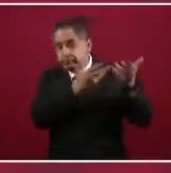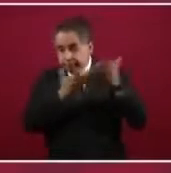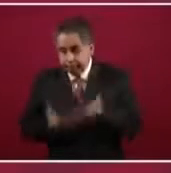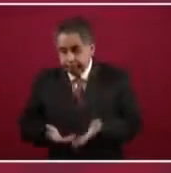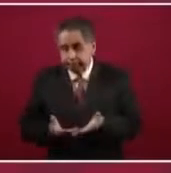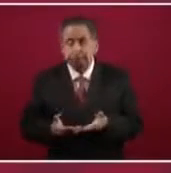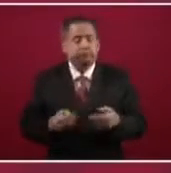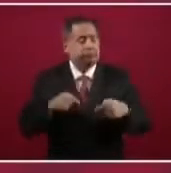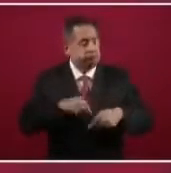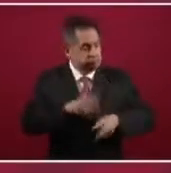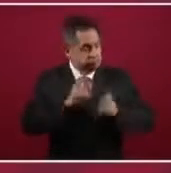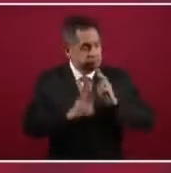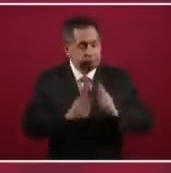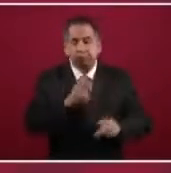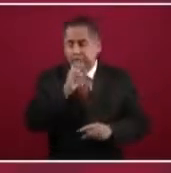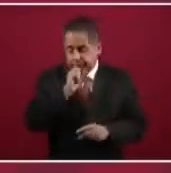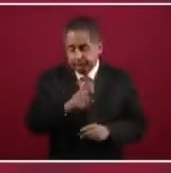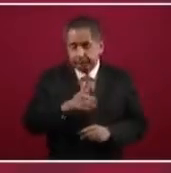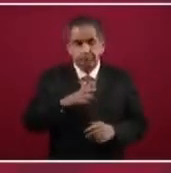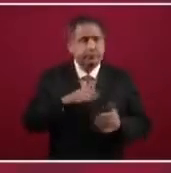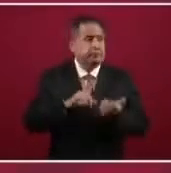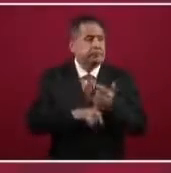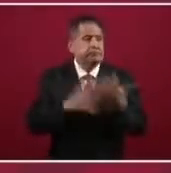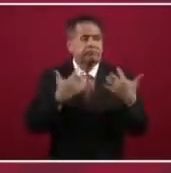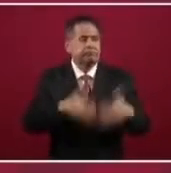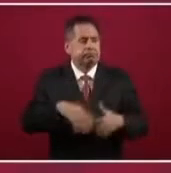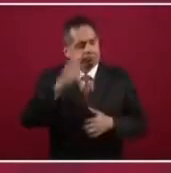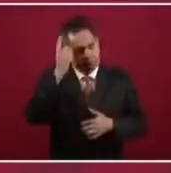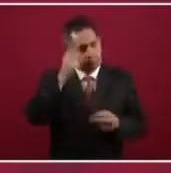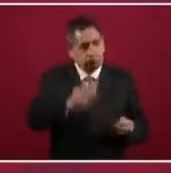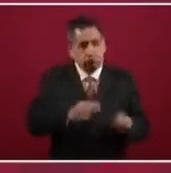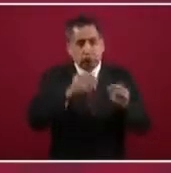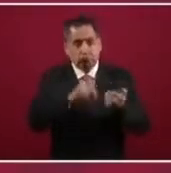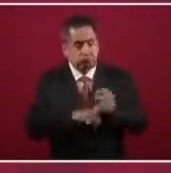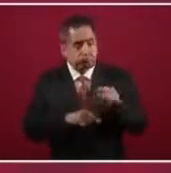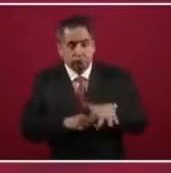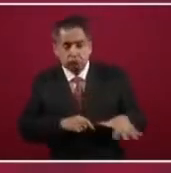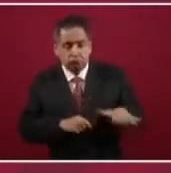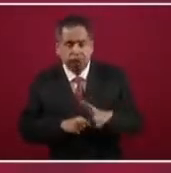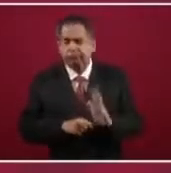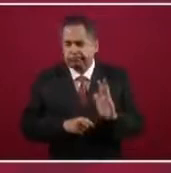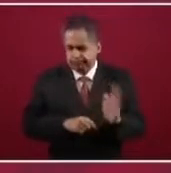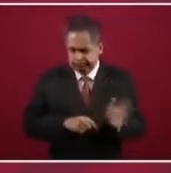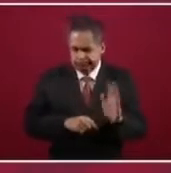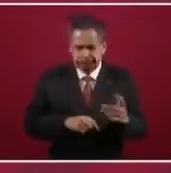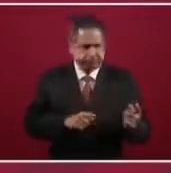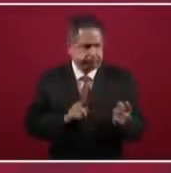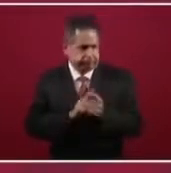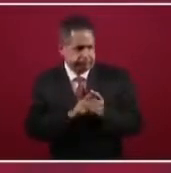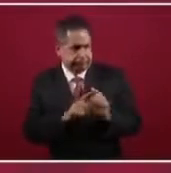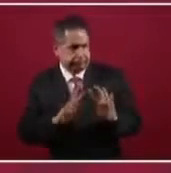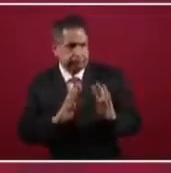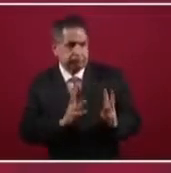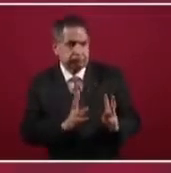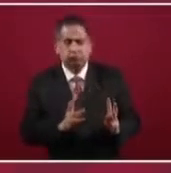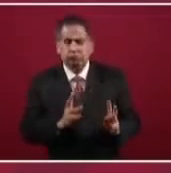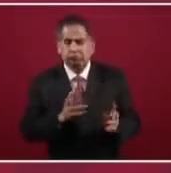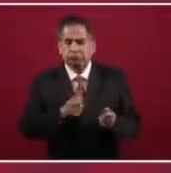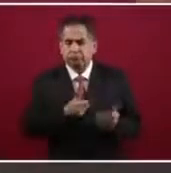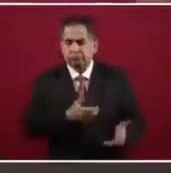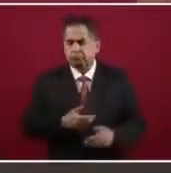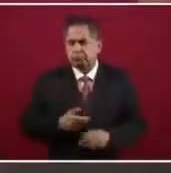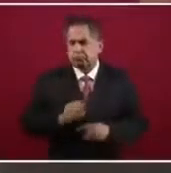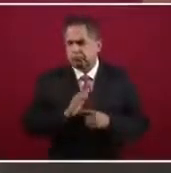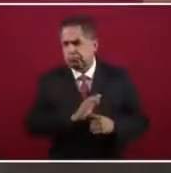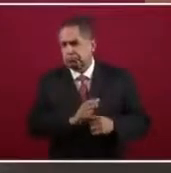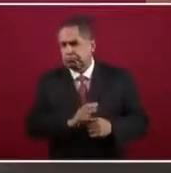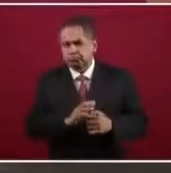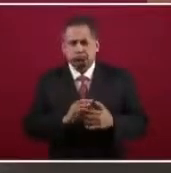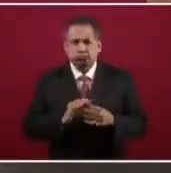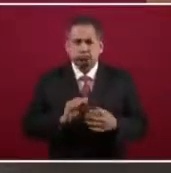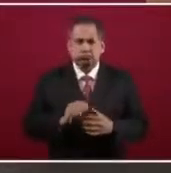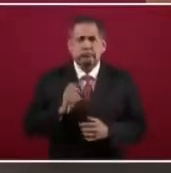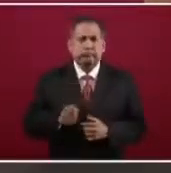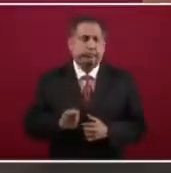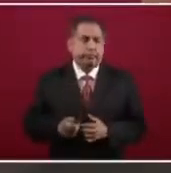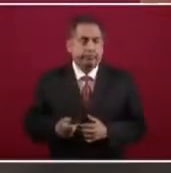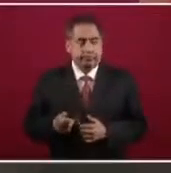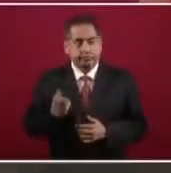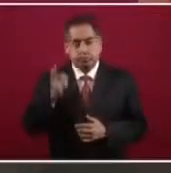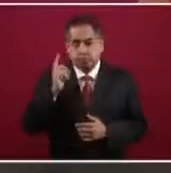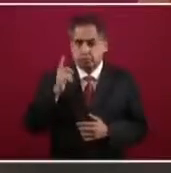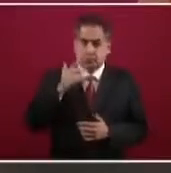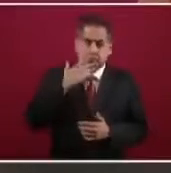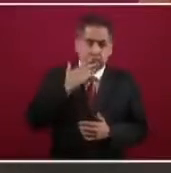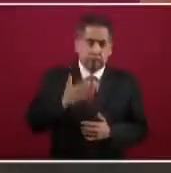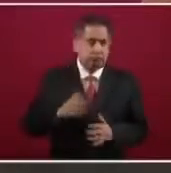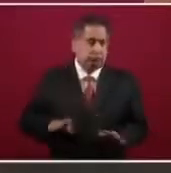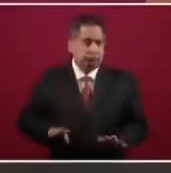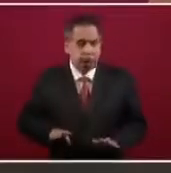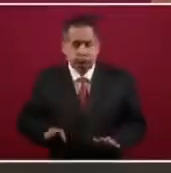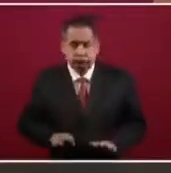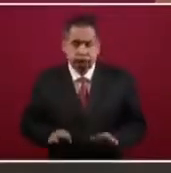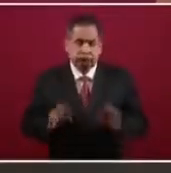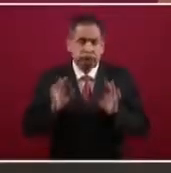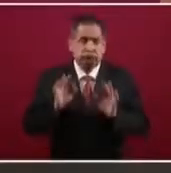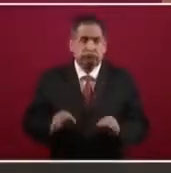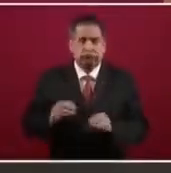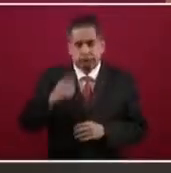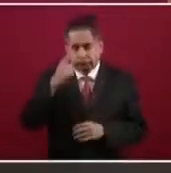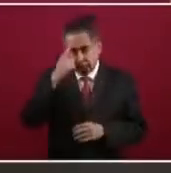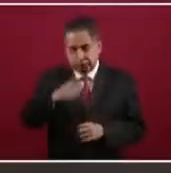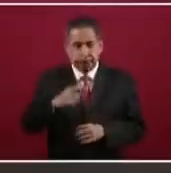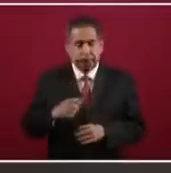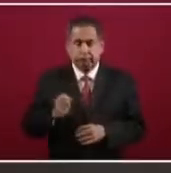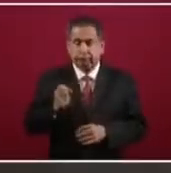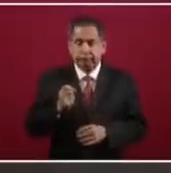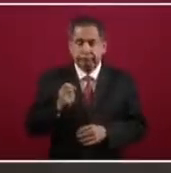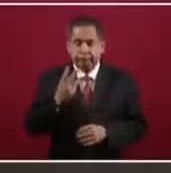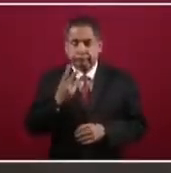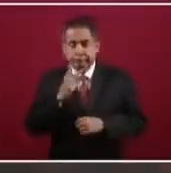con empresarios, y hemos manifestado que sería conveniente para las tres naciones el que